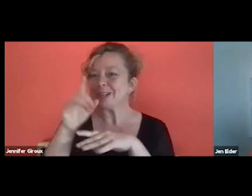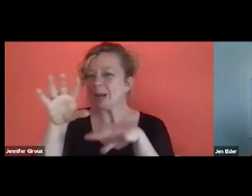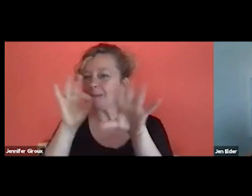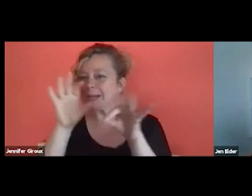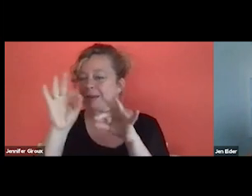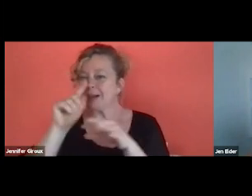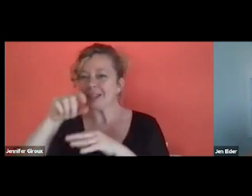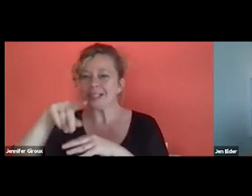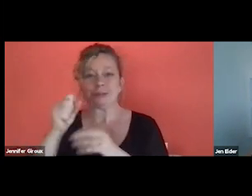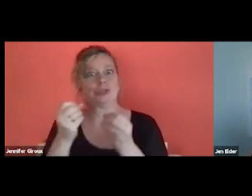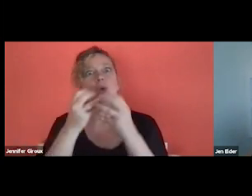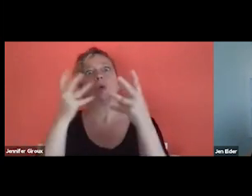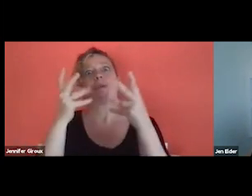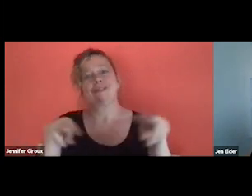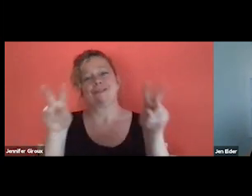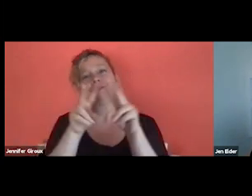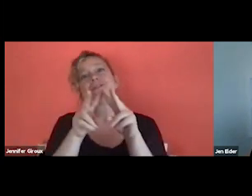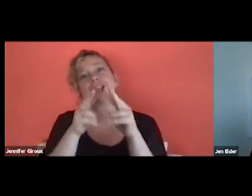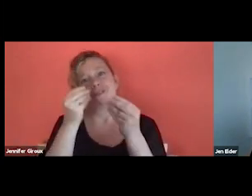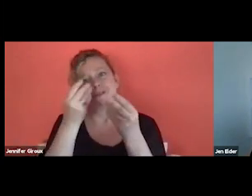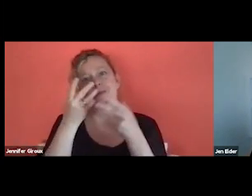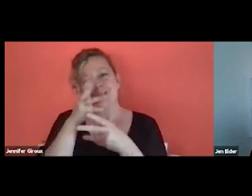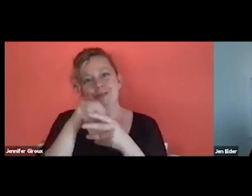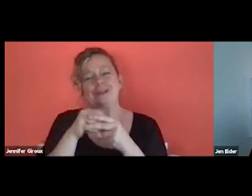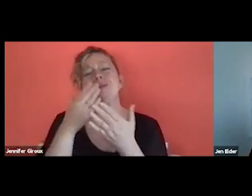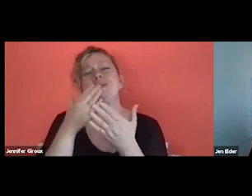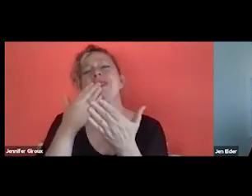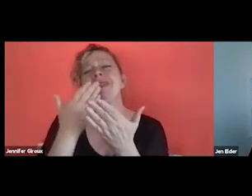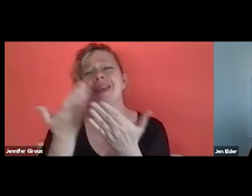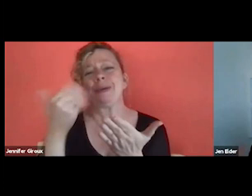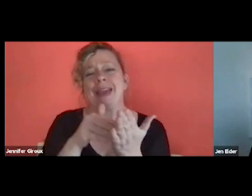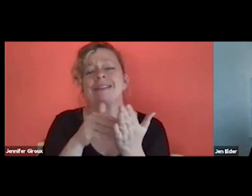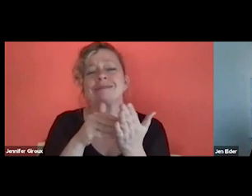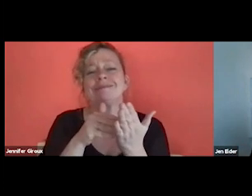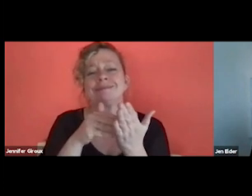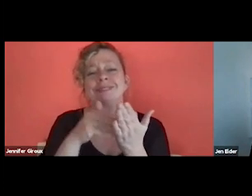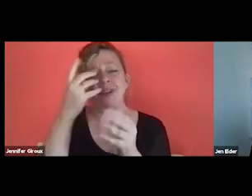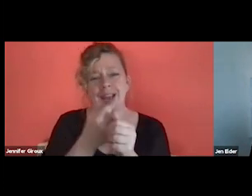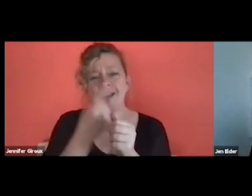porque había mucha información valiosa allí. Así que gracias de nuevo a todos por unirse a nosotros.